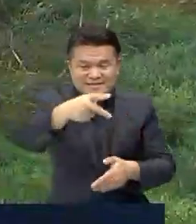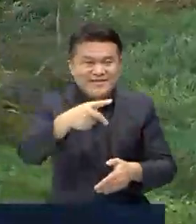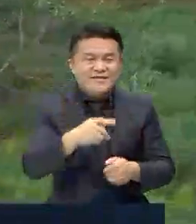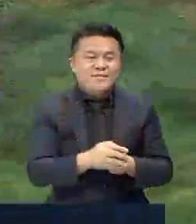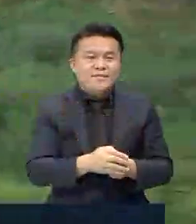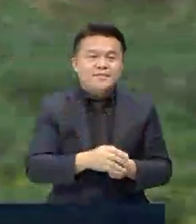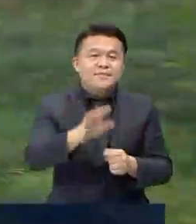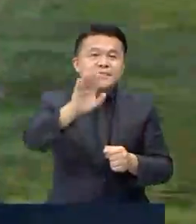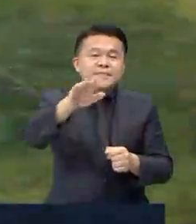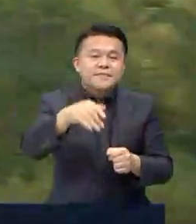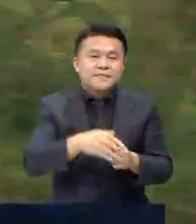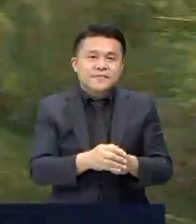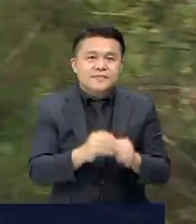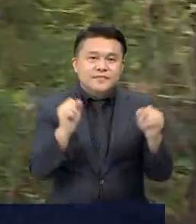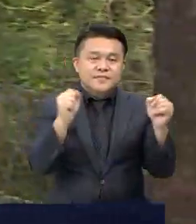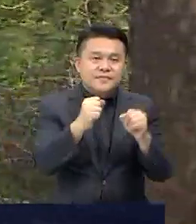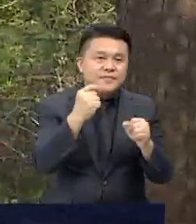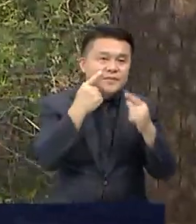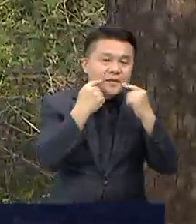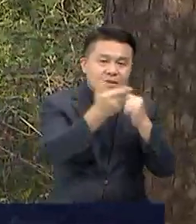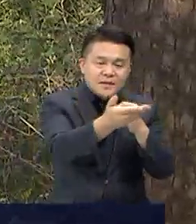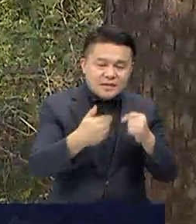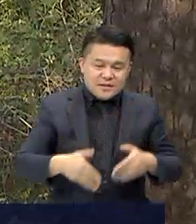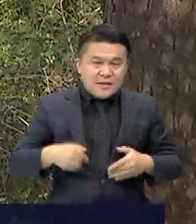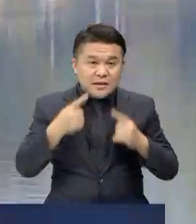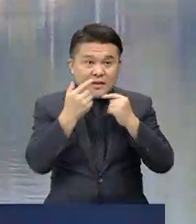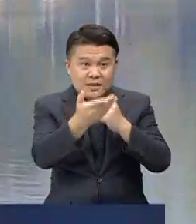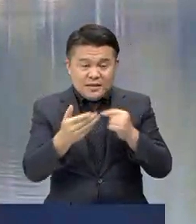북한강과 남한강이 만나는 두물머리를 비롯해 시원한 강변 풍광을 즐길 수